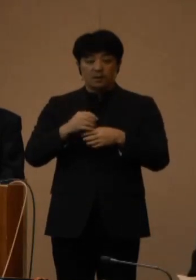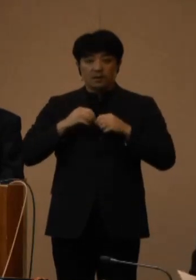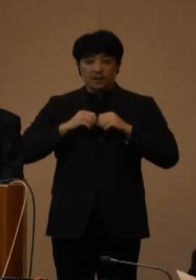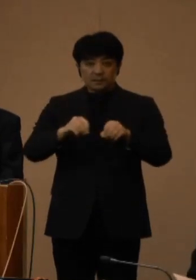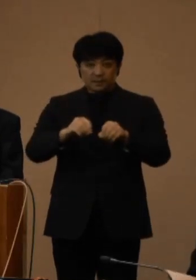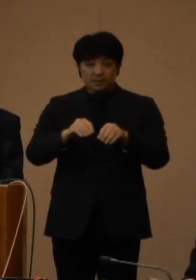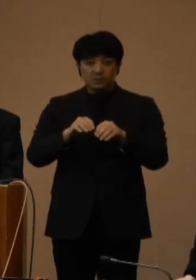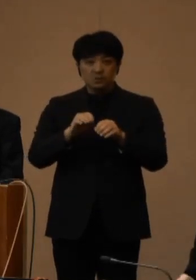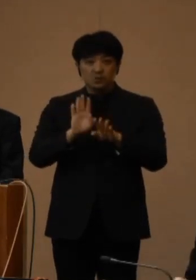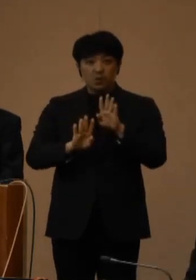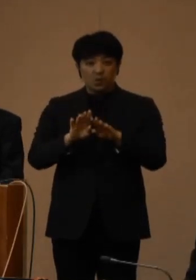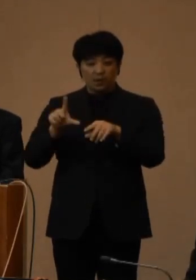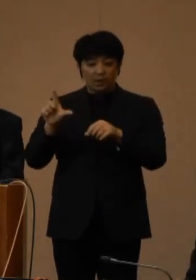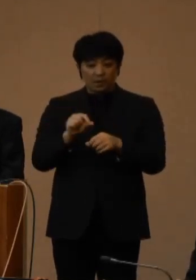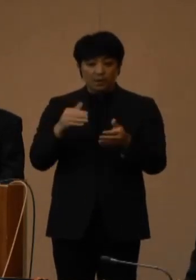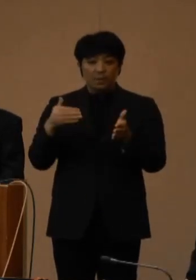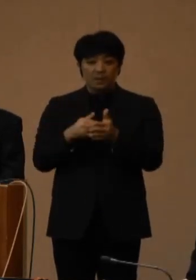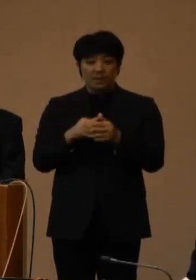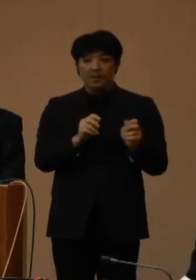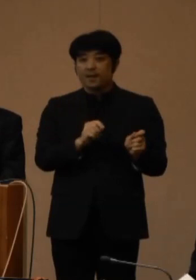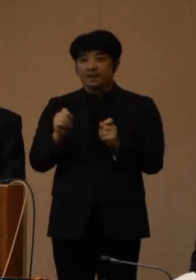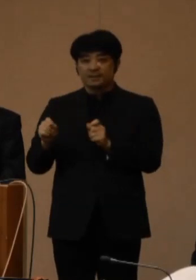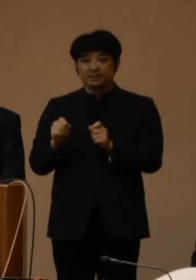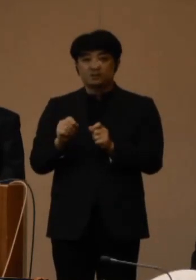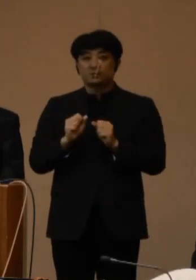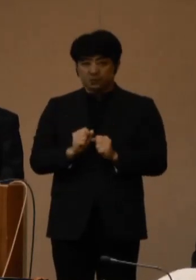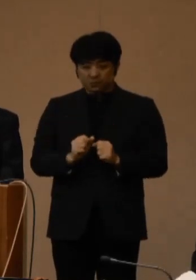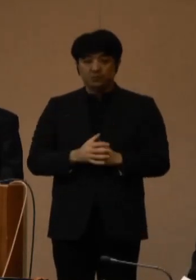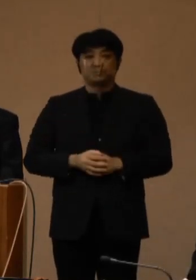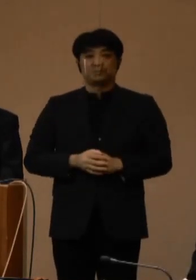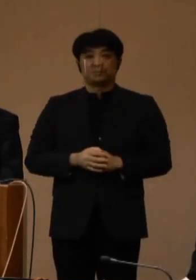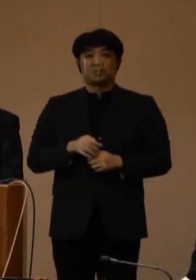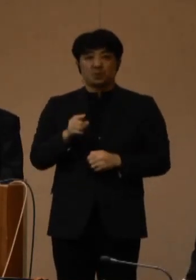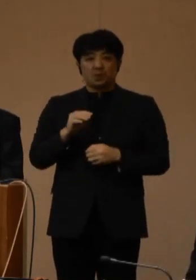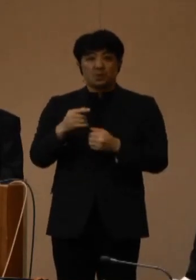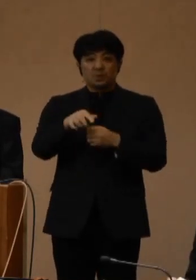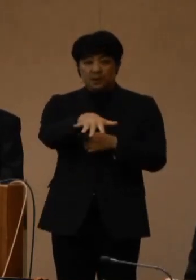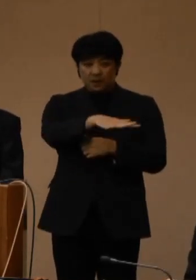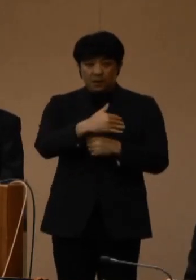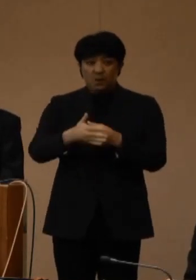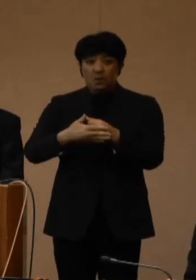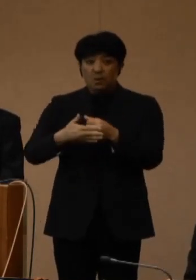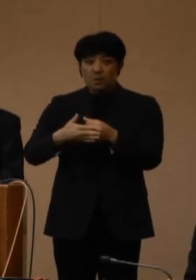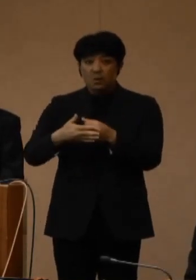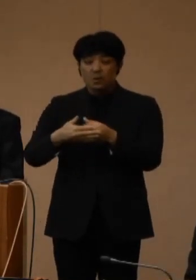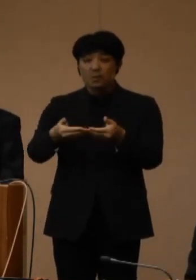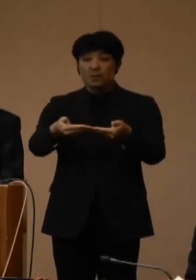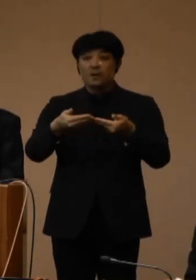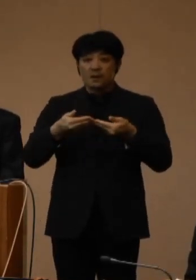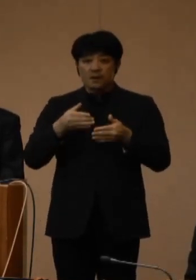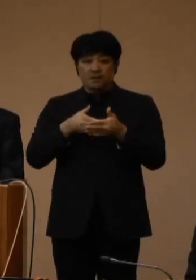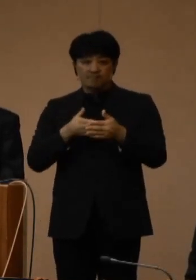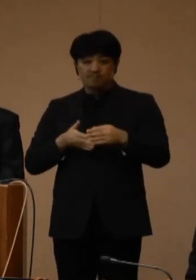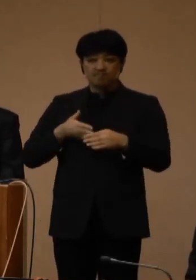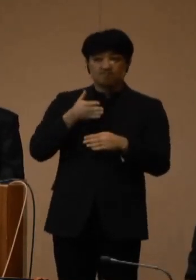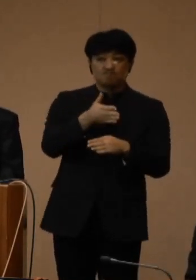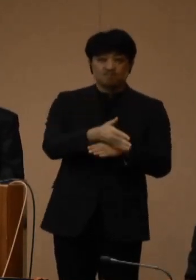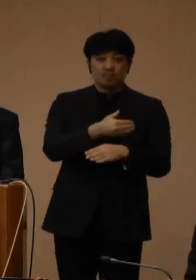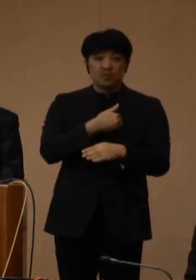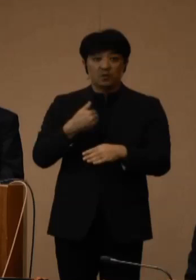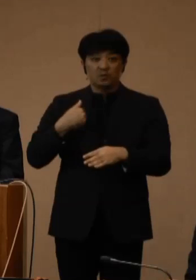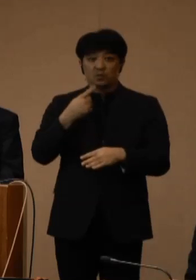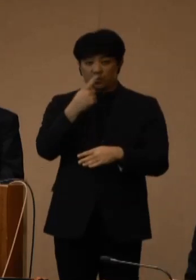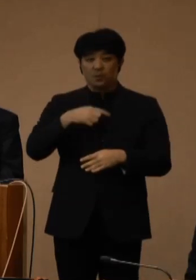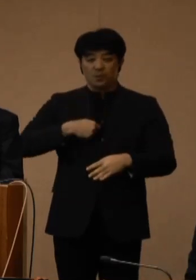県民の皆様の協力によって、必ずや、この危機を乗り越えることができると私は信じています。